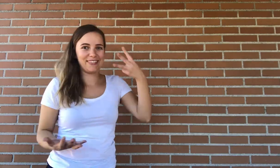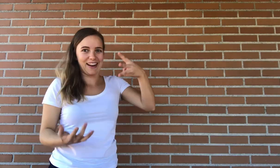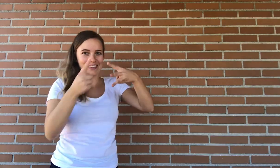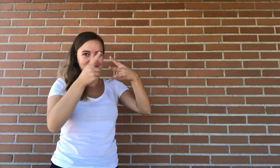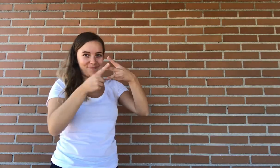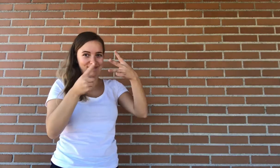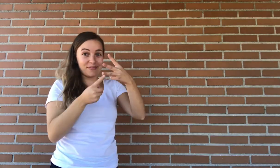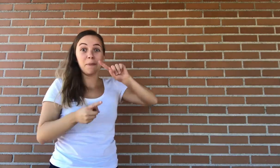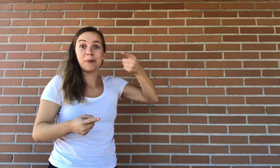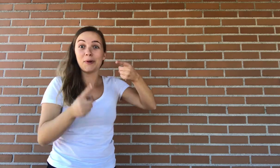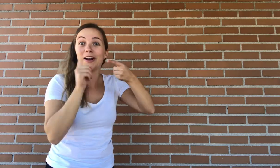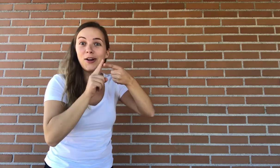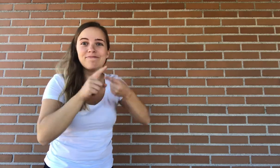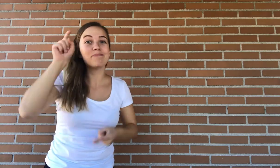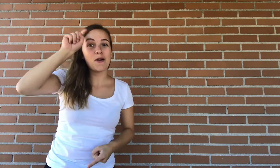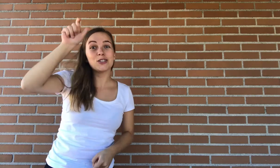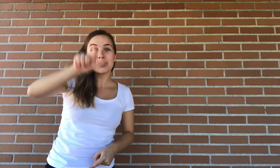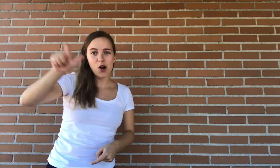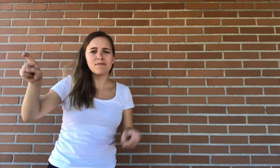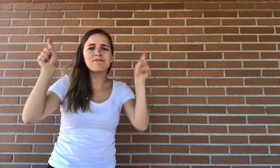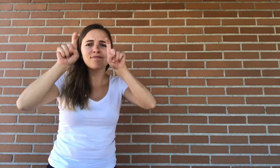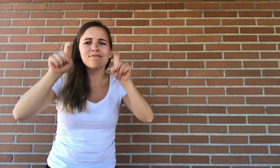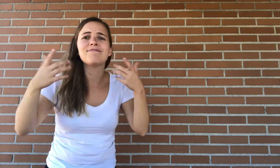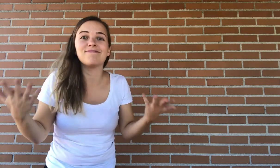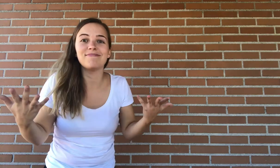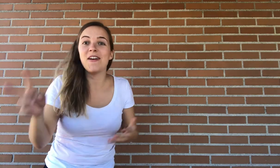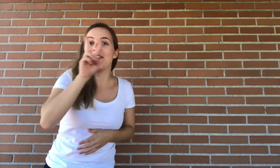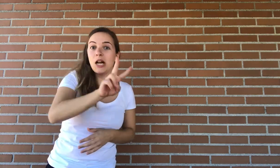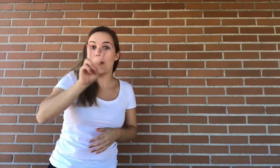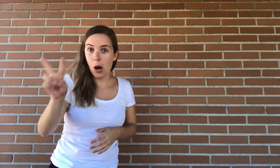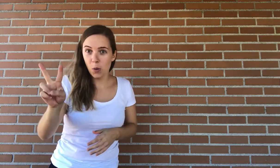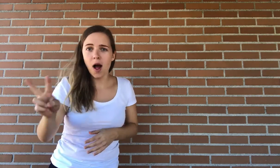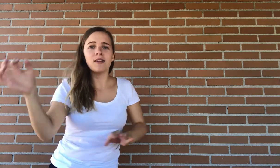Tres cosas: en primer lugar, profesorado con experiencia en la corriente artística Visual Vernacular: